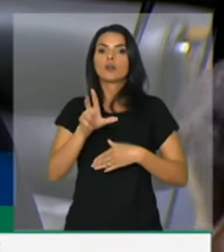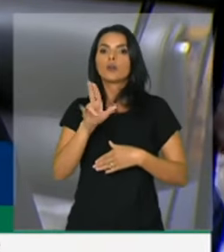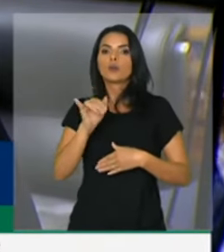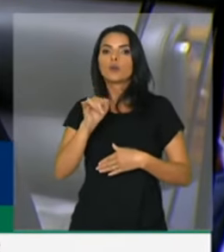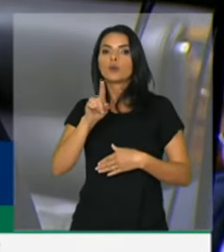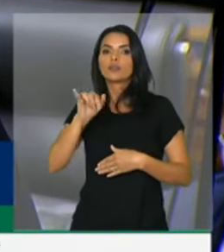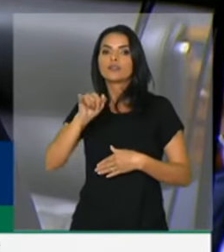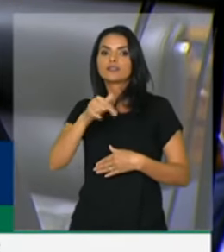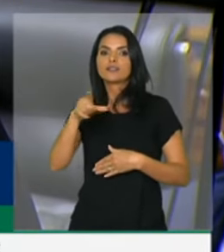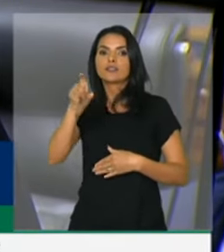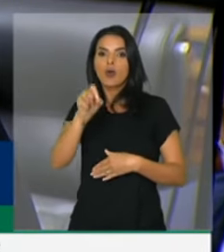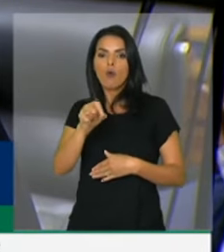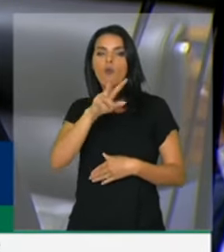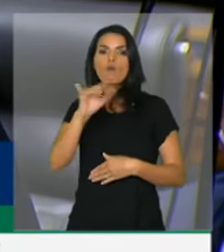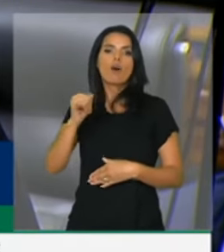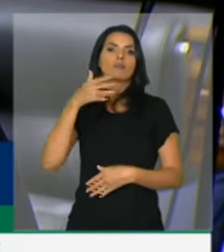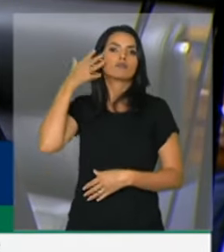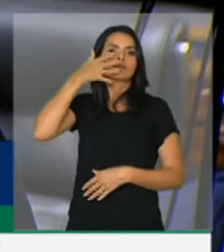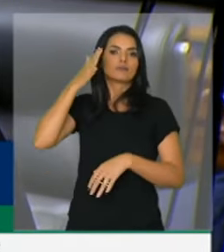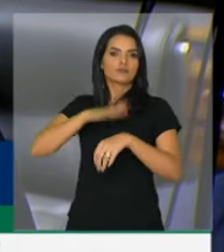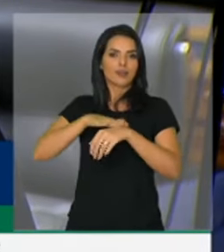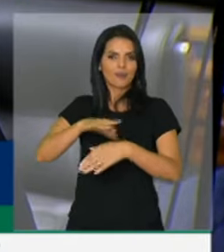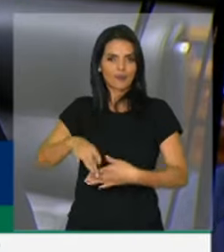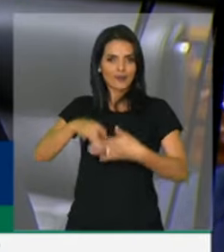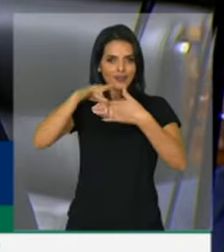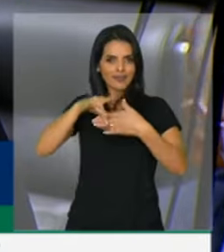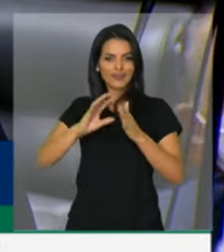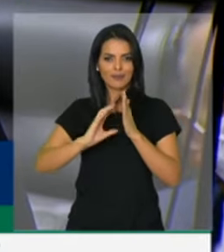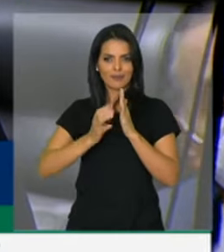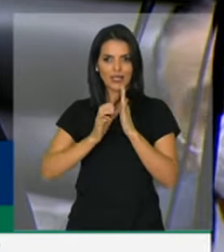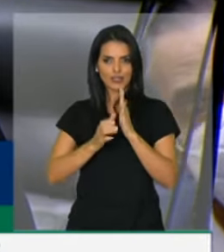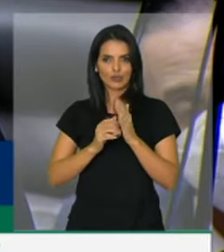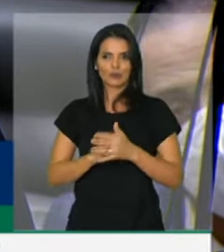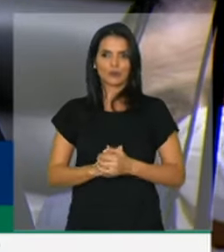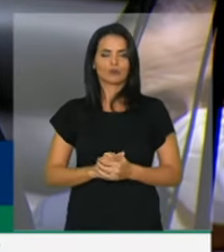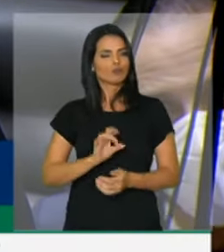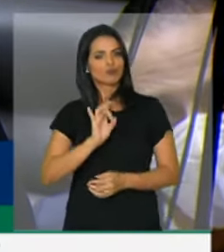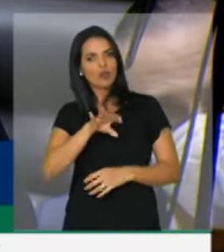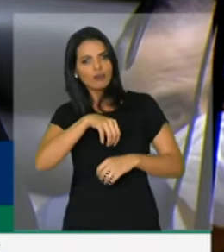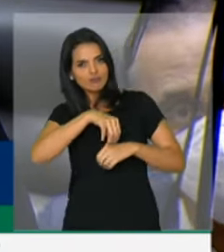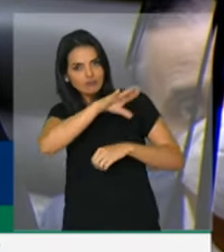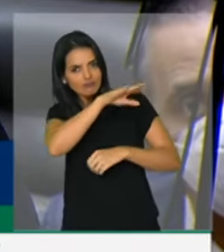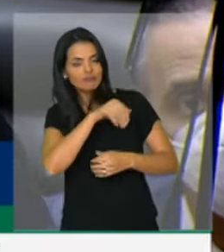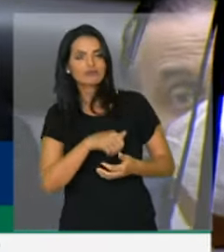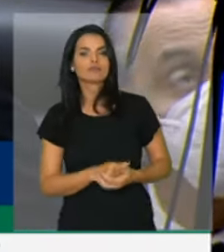LUIZ ZHAO ELE FARÁTEMPO DO LIDERANÇA DO REPUBLICANOS SÓ DEIXAR CONSIGNADO ASSIM QUE V.EXA. ACHAR POR BEM ELE ESTARÁUSANDO O TEMPO DE